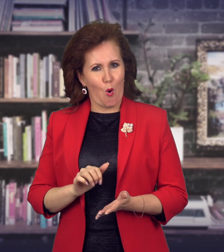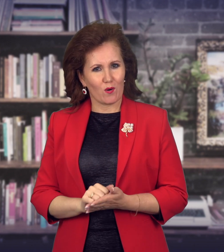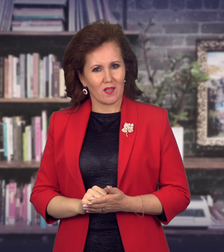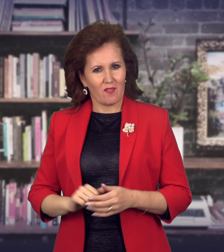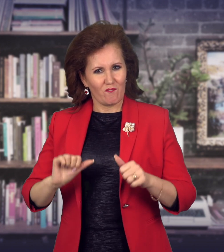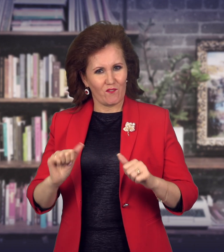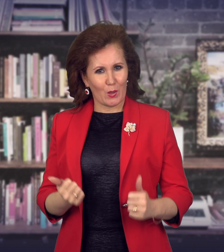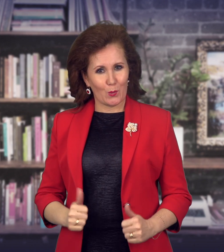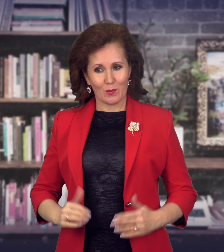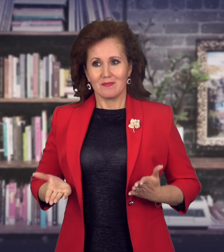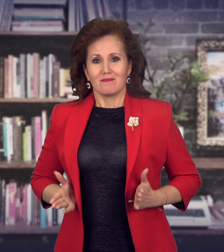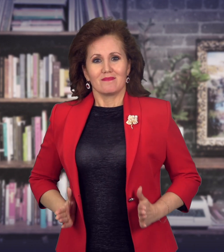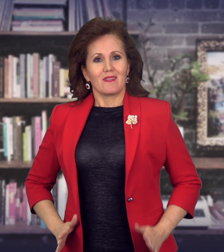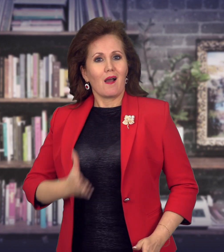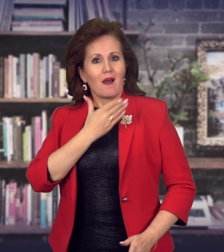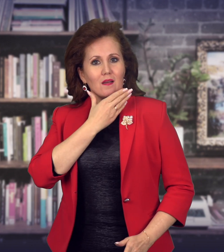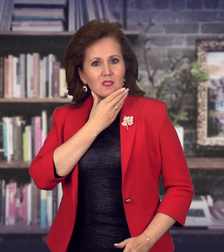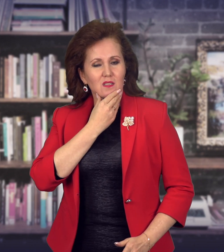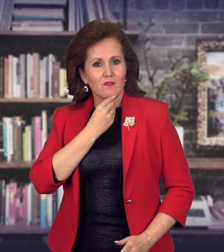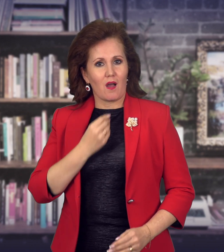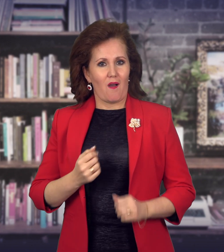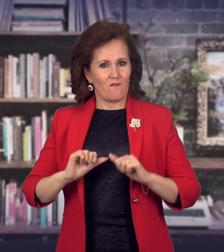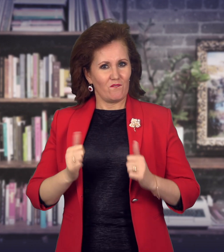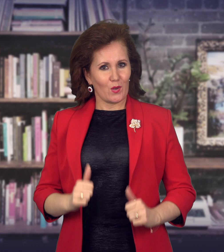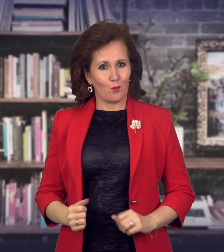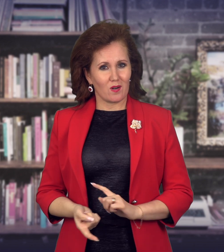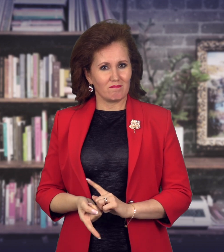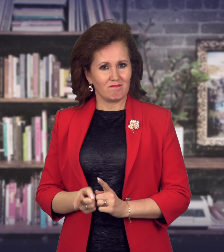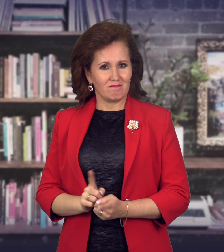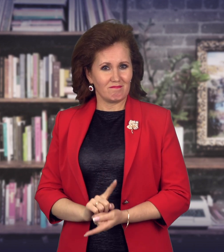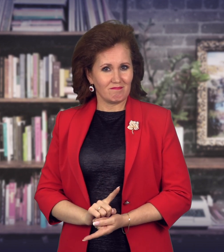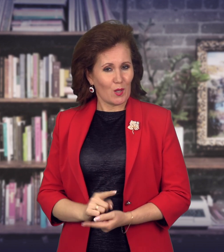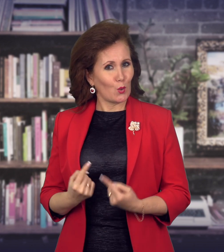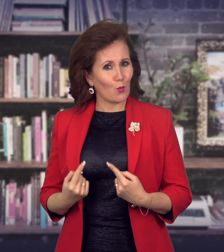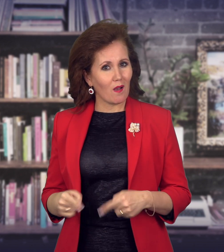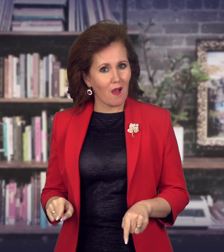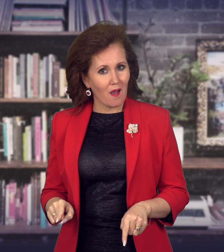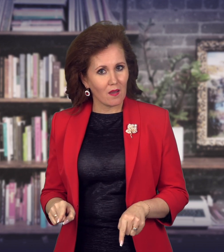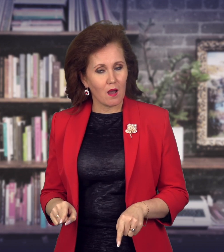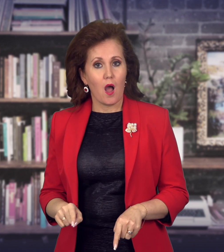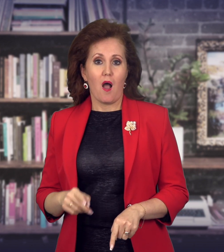Жертвует фигурой, девичья стройность изменяется.